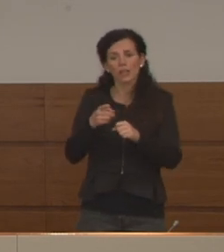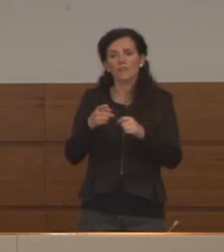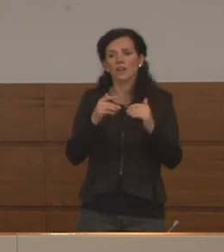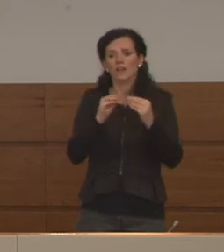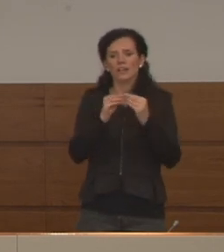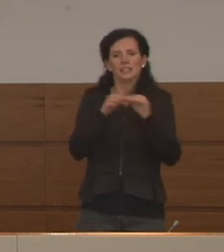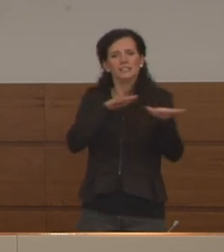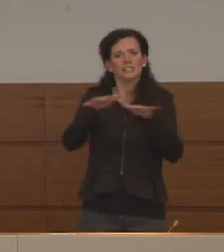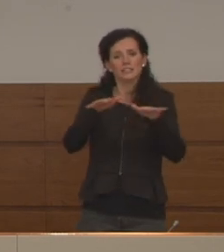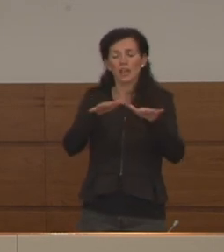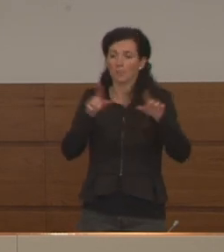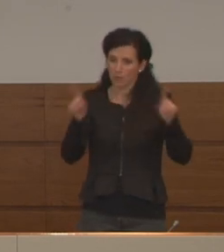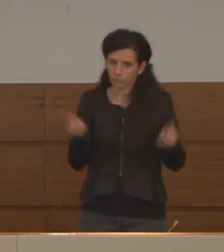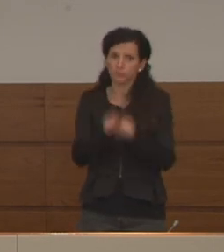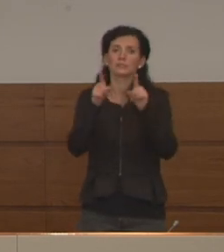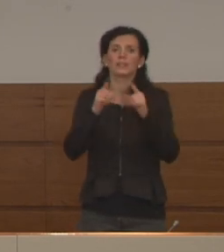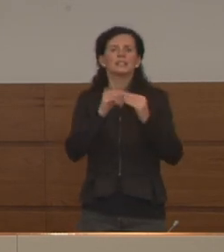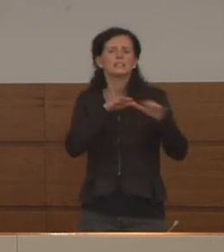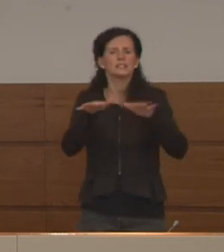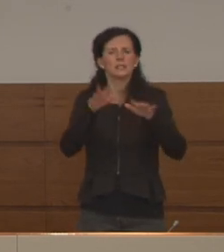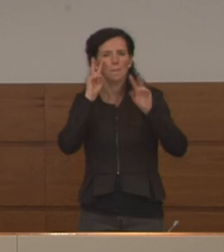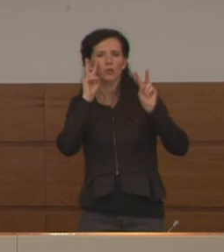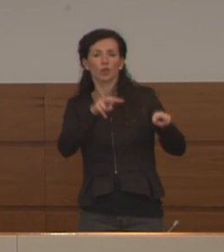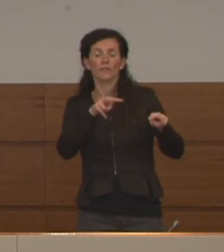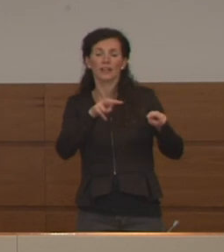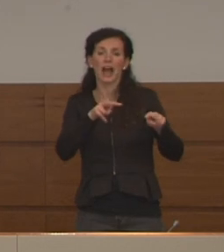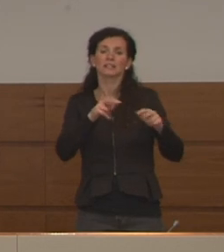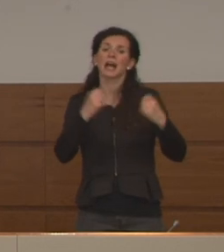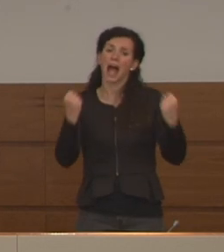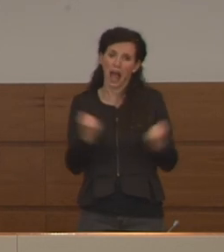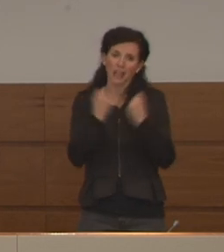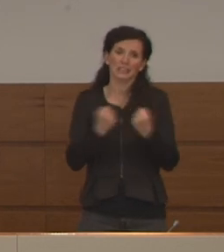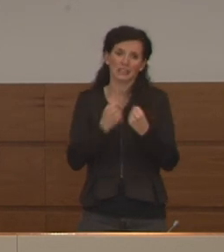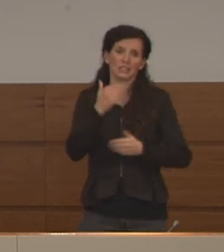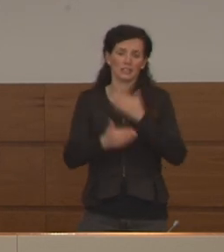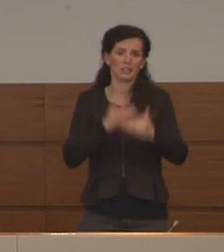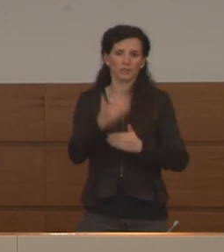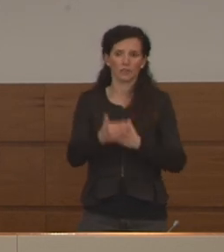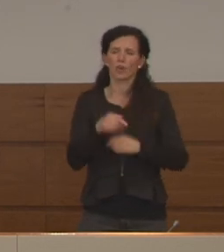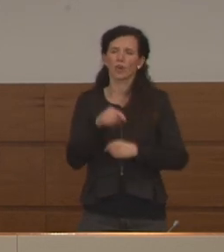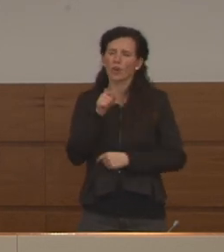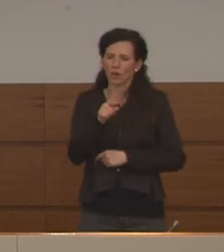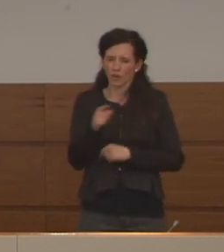sorveglianza attivo. Cioè, la seconda fase di gestione dell'epidemia